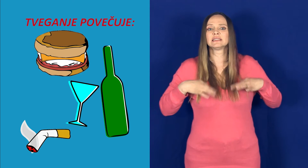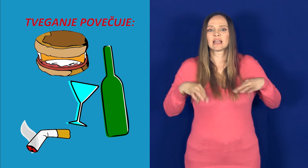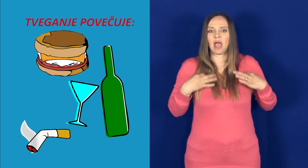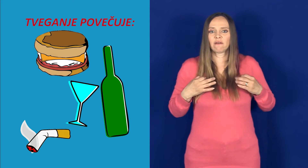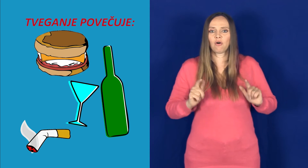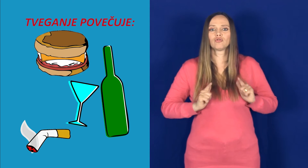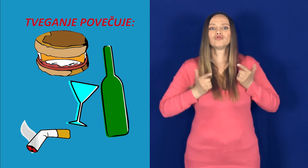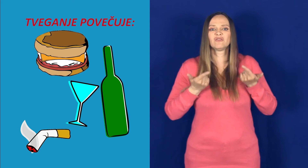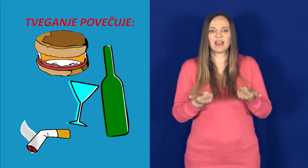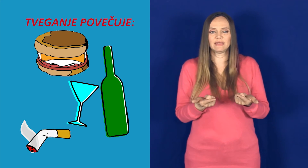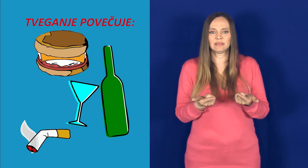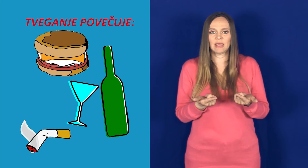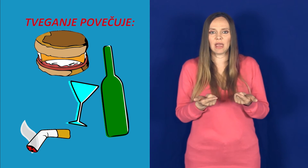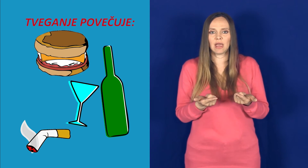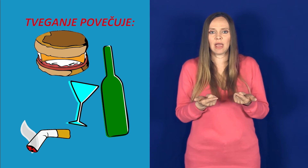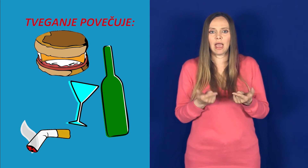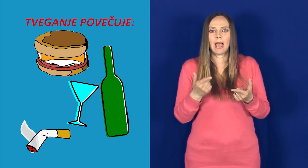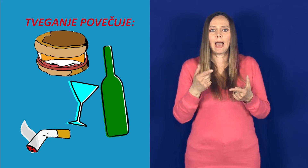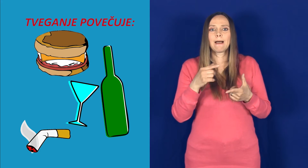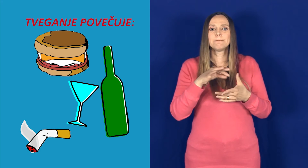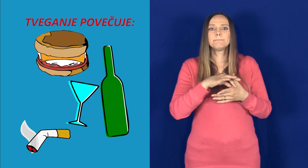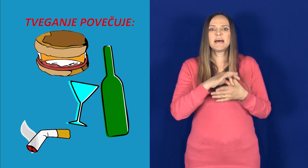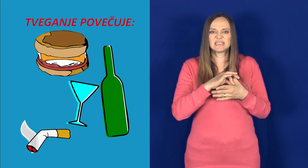Mesna in mastna hrana se ne priporočata.